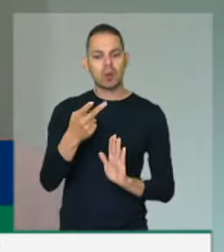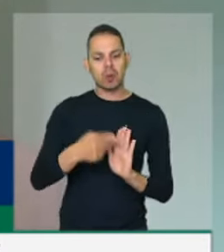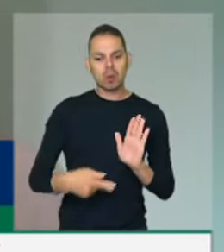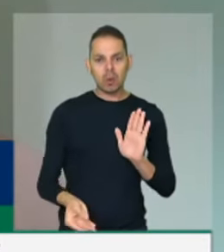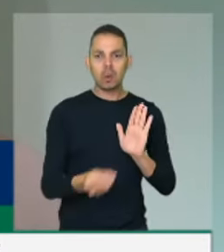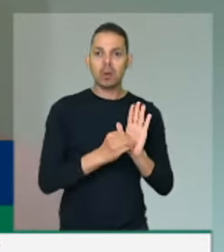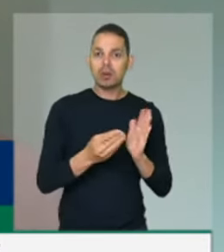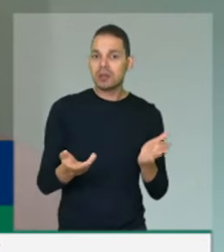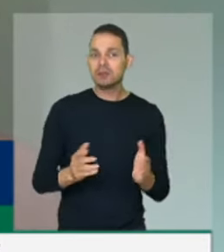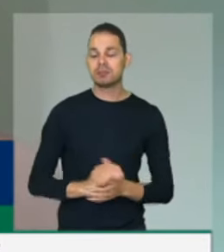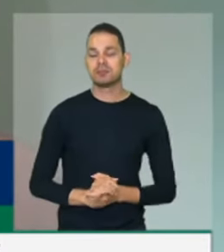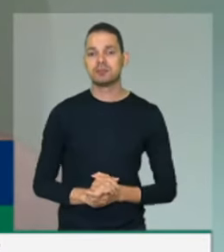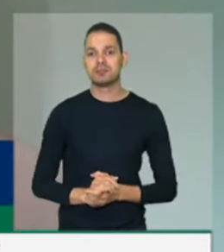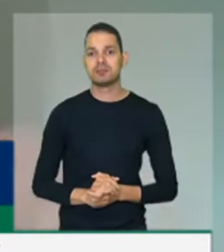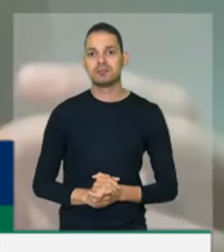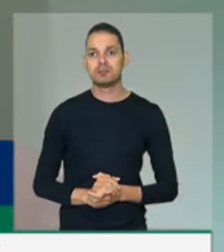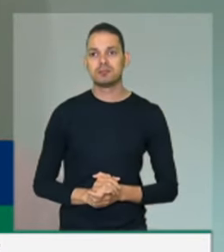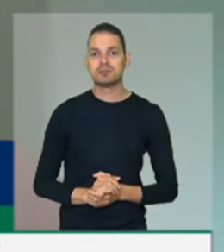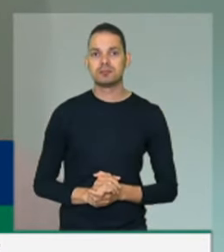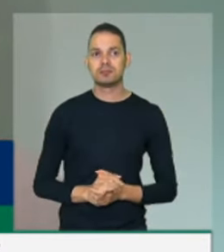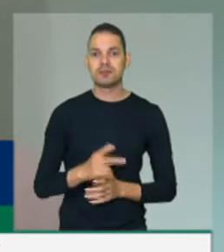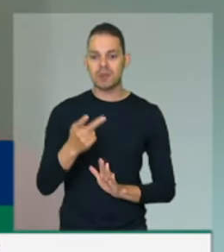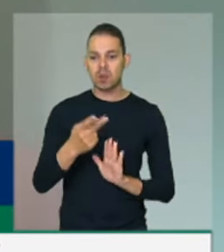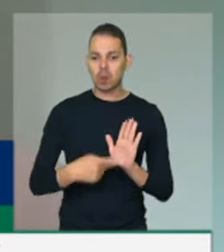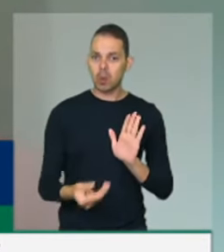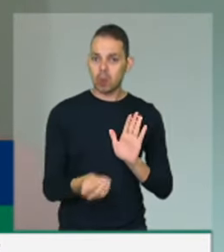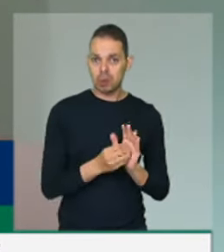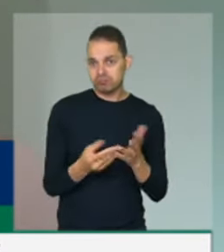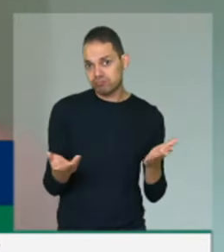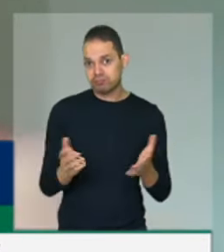PROJETO, VAMOS BOTAR ISSO. QUAL É O VALOR DE REFERÊ NCIA? RESSARCIMENTO DO SUS,